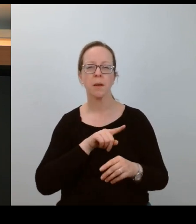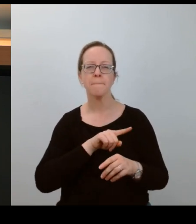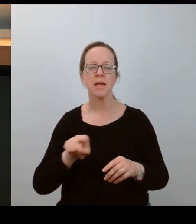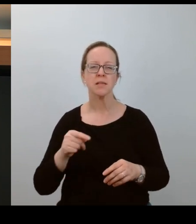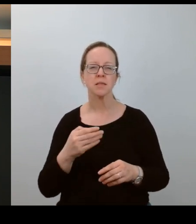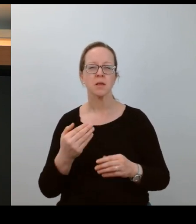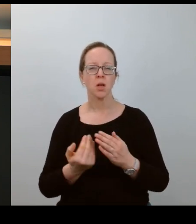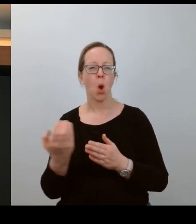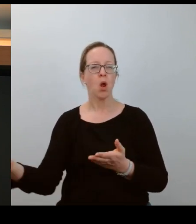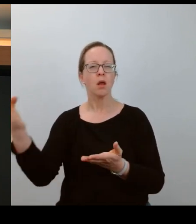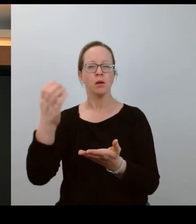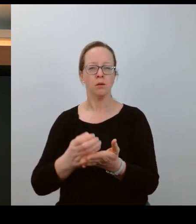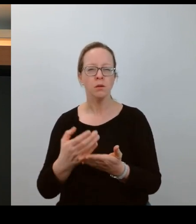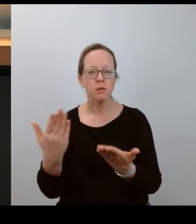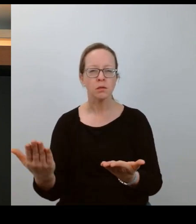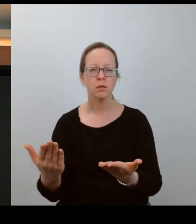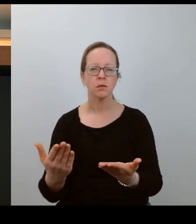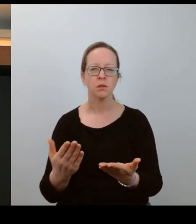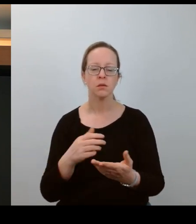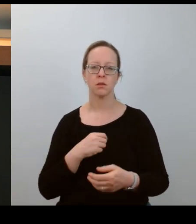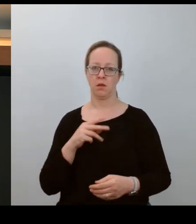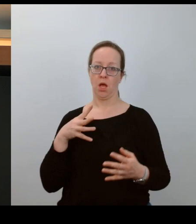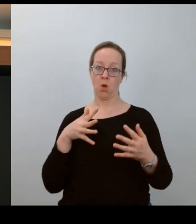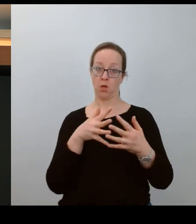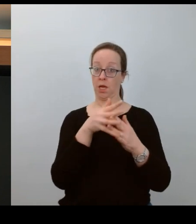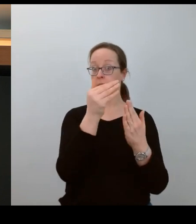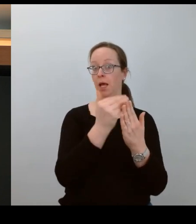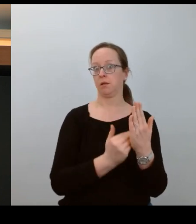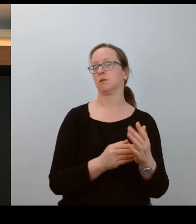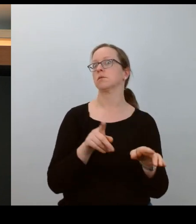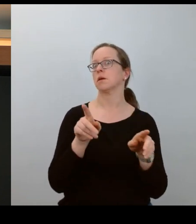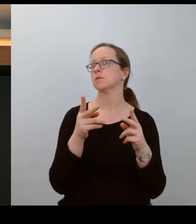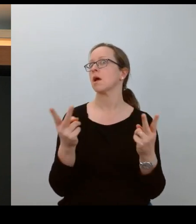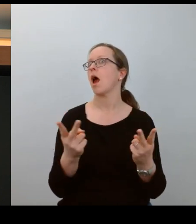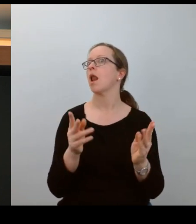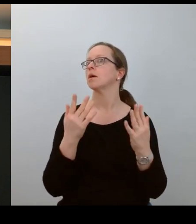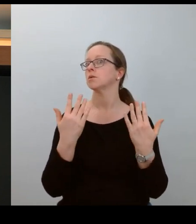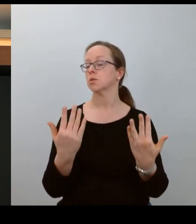allerdings richtig gesehen habe, dann leben wir alle schon im Jahr 2023.